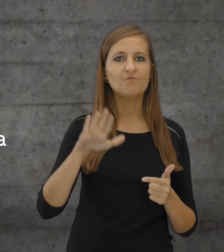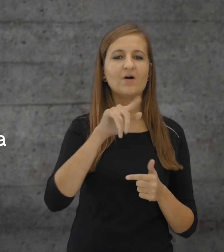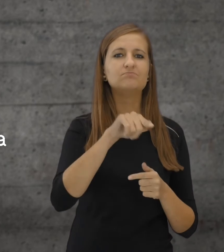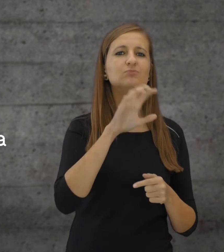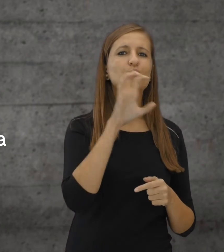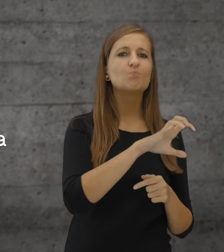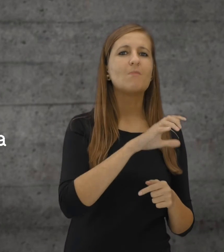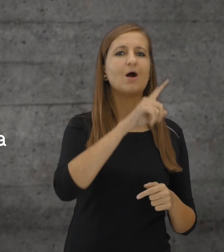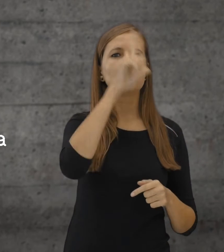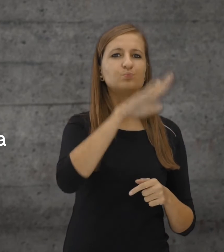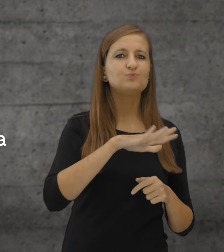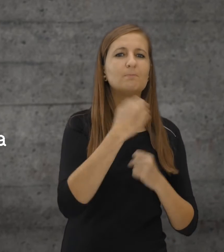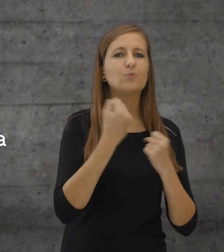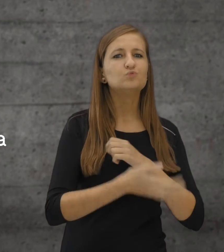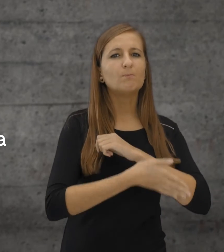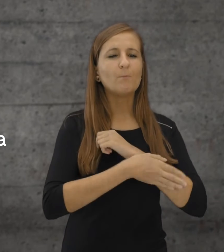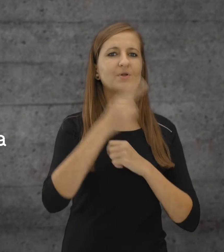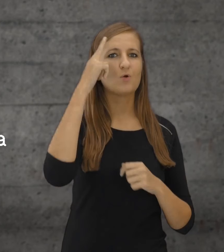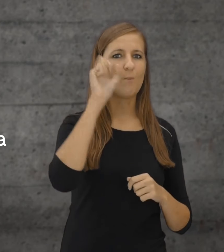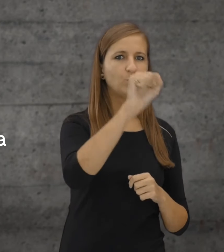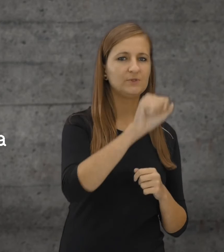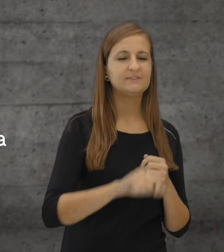Armia Ludowa – czyli partyzanci, którzy popierali komunistów.